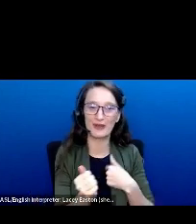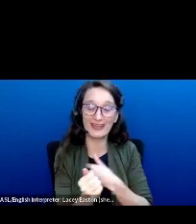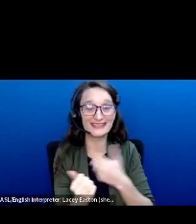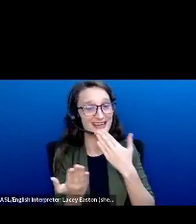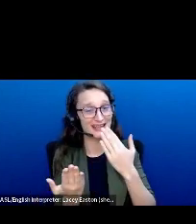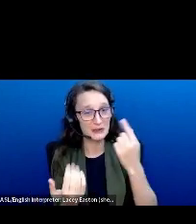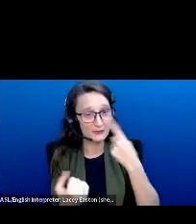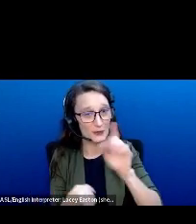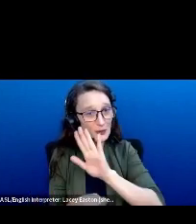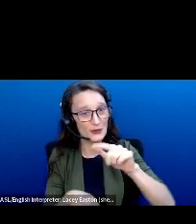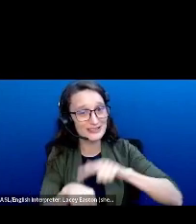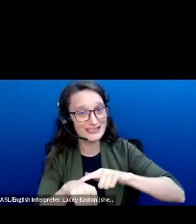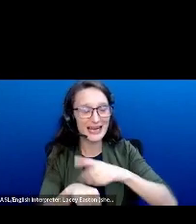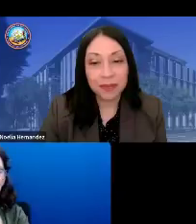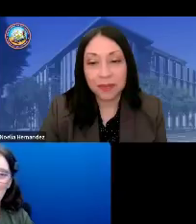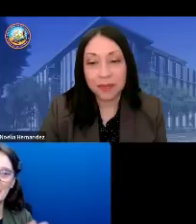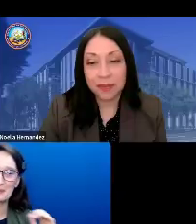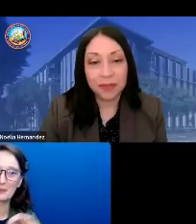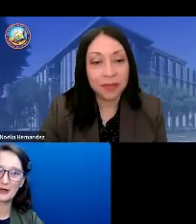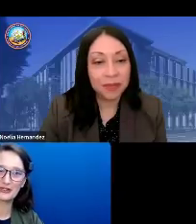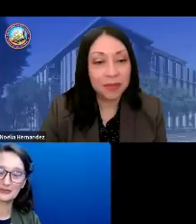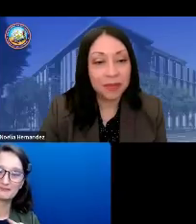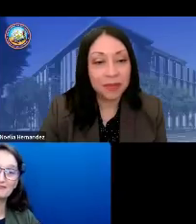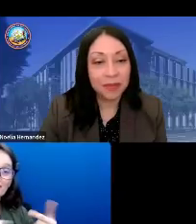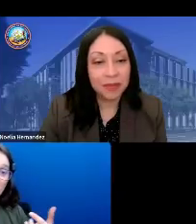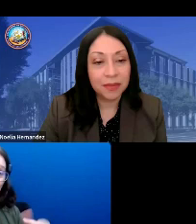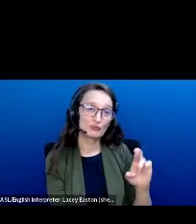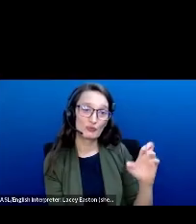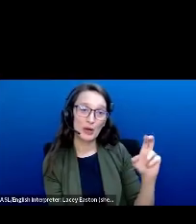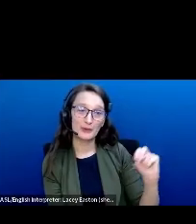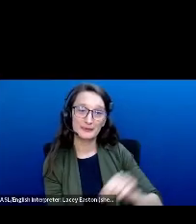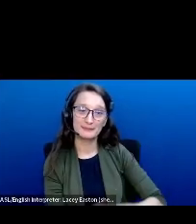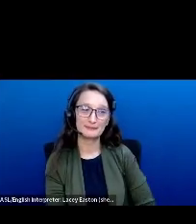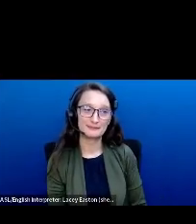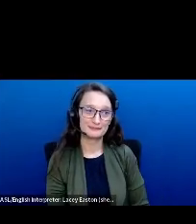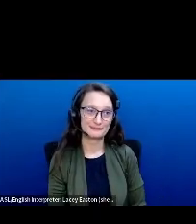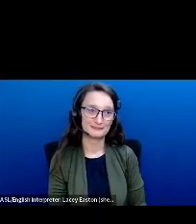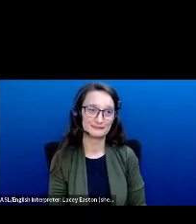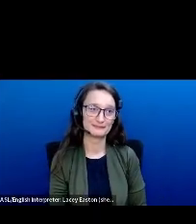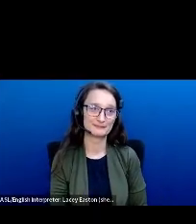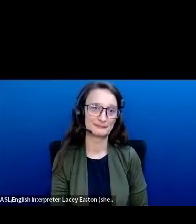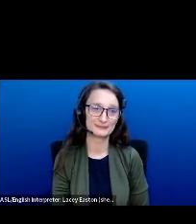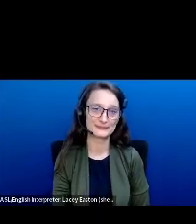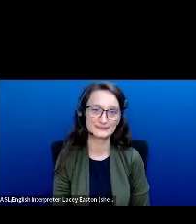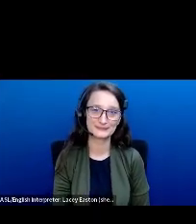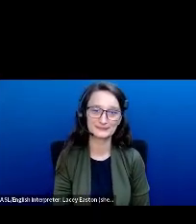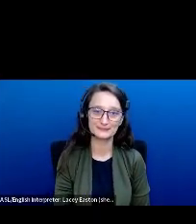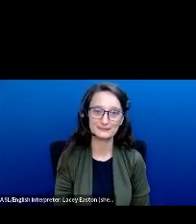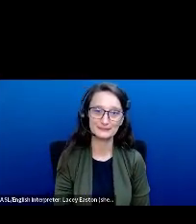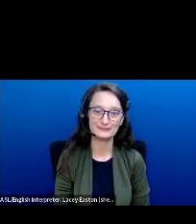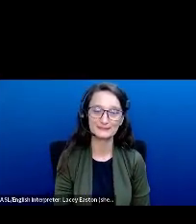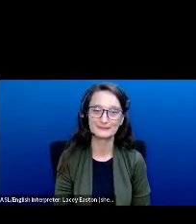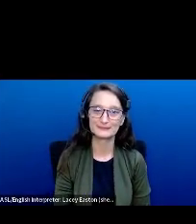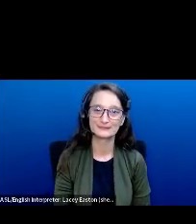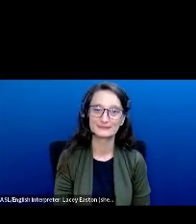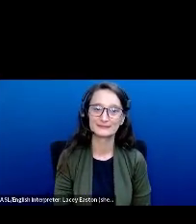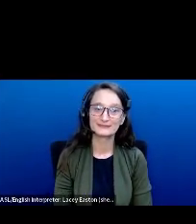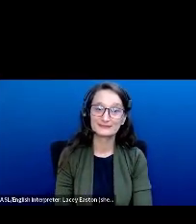Robin. Gracias, Noelia. Próxima diapositiva